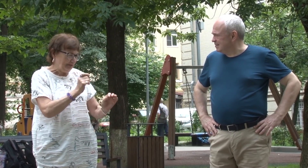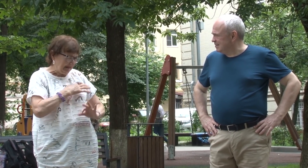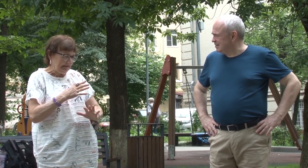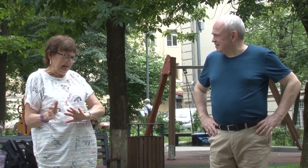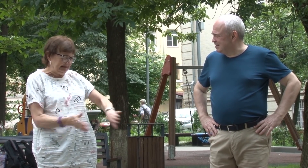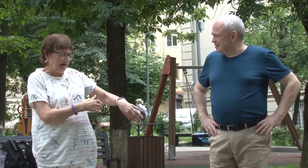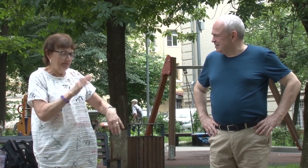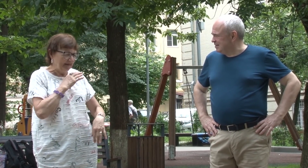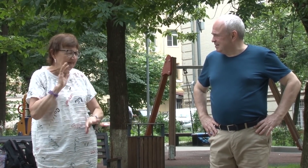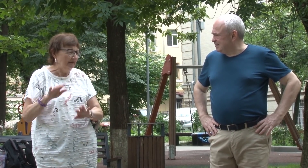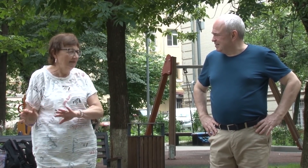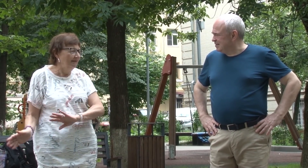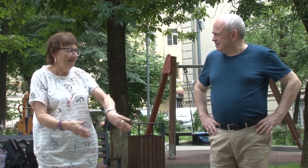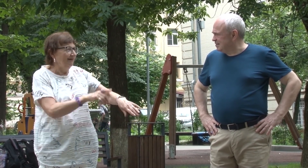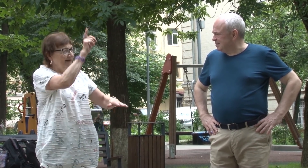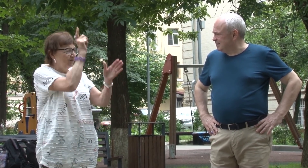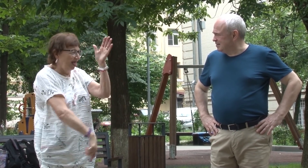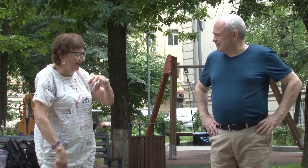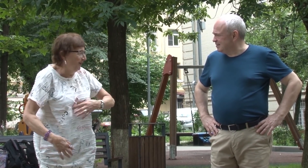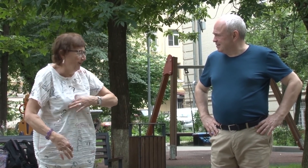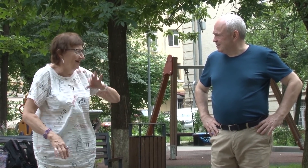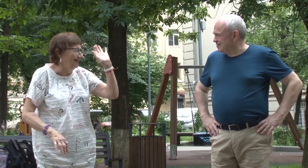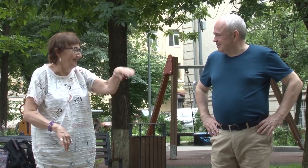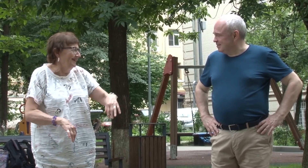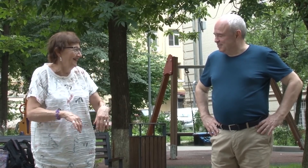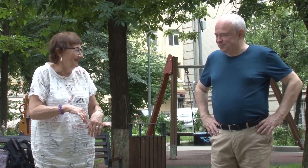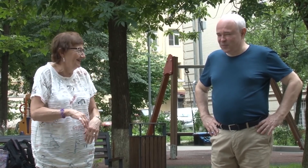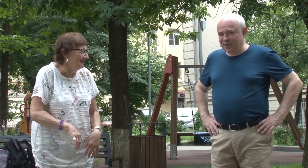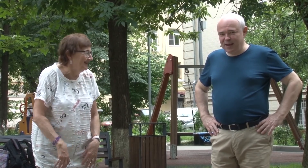чтобы пропустил, отец брал: ну, бомба и так упадет и взорвется.